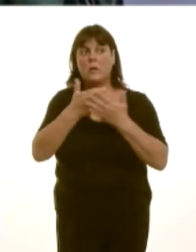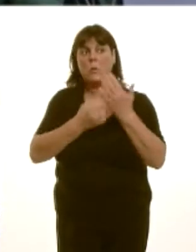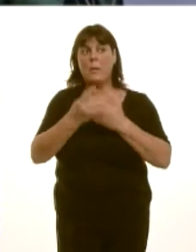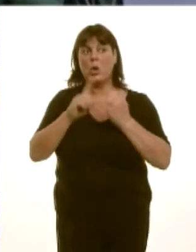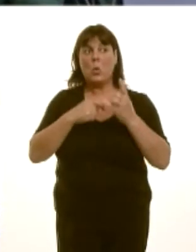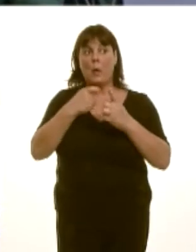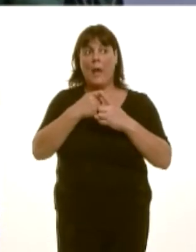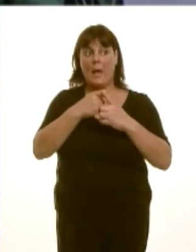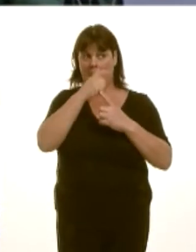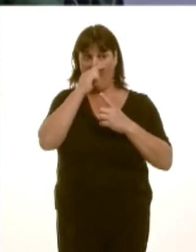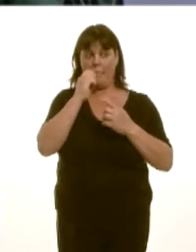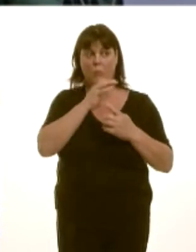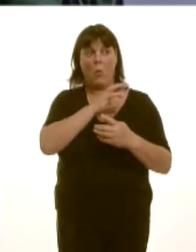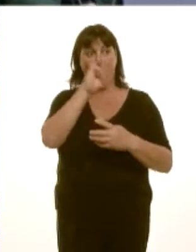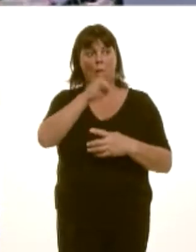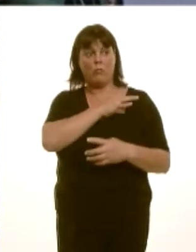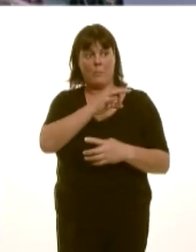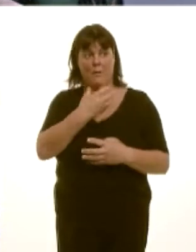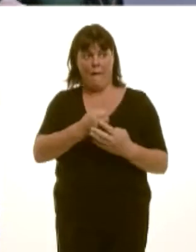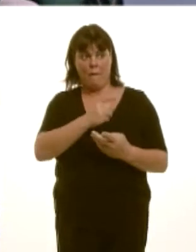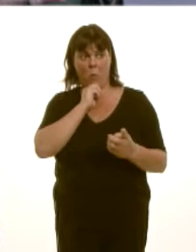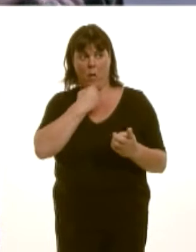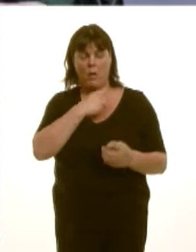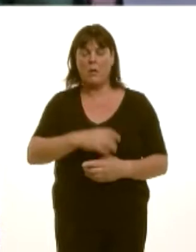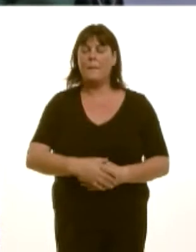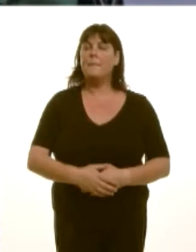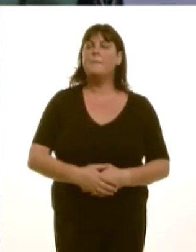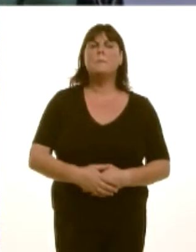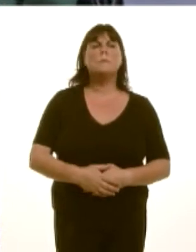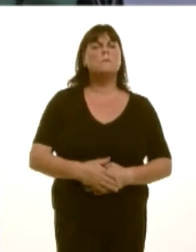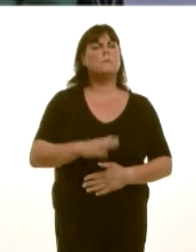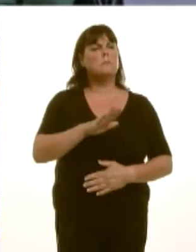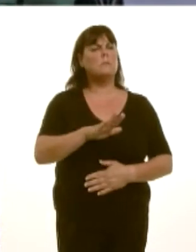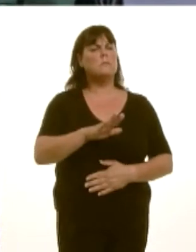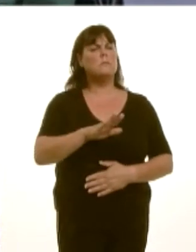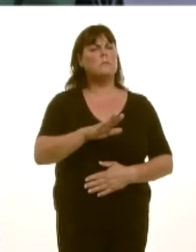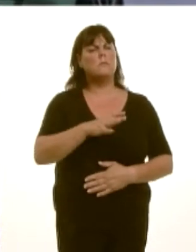Fodd bynnag, a gaf ddweud hefyd bod cyfarfodydd wedi cymryd lle rhwng Gweinidogion a swyddogion yr OECD?